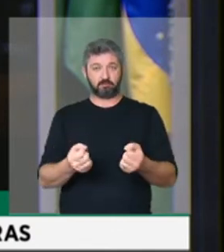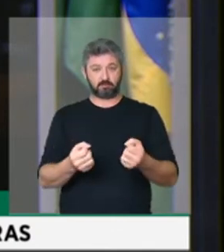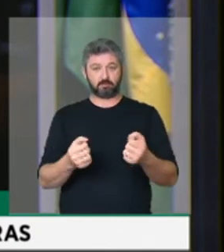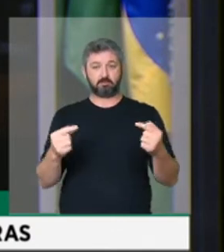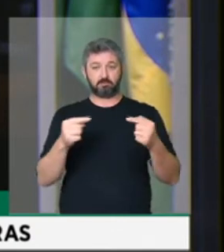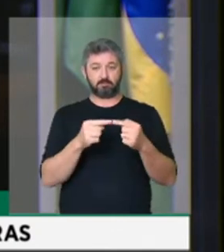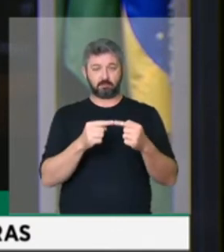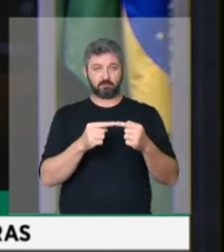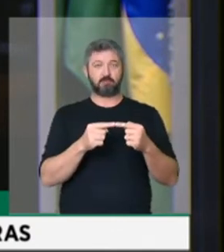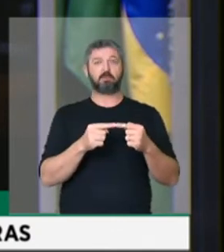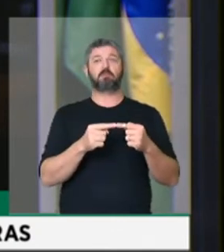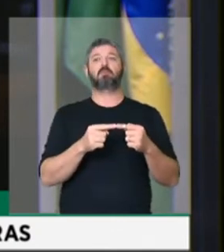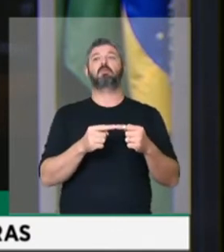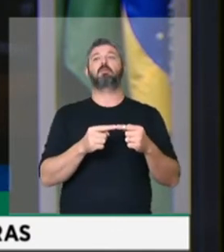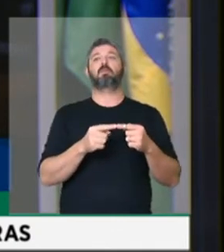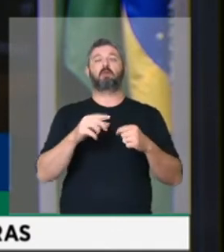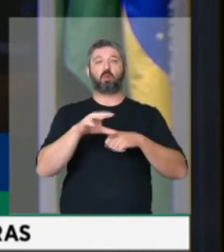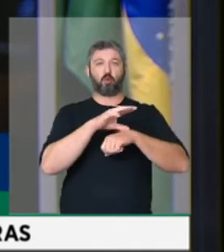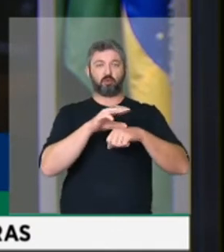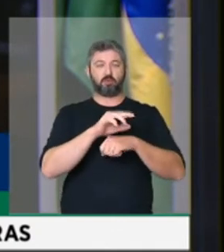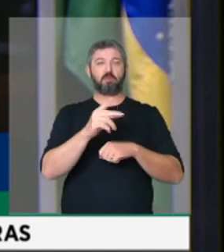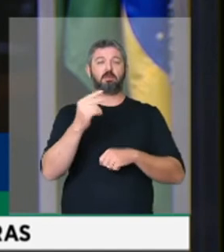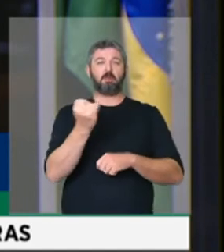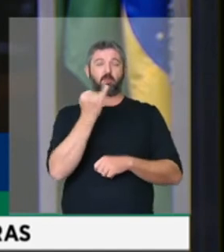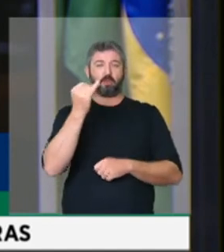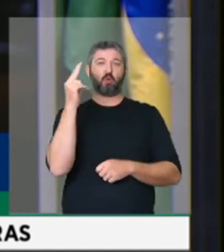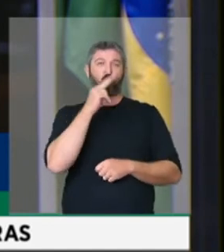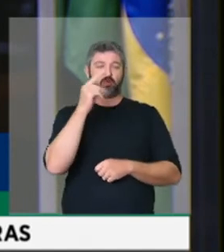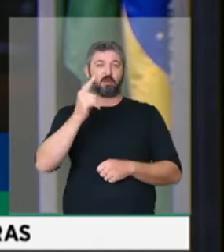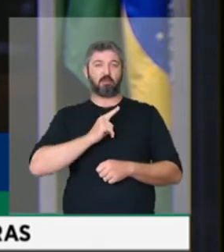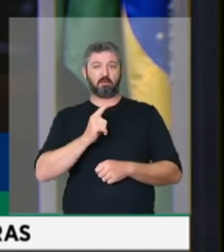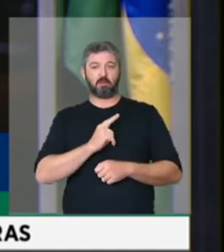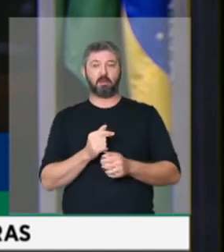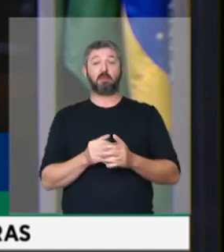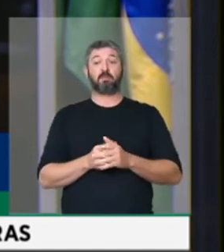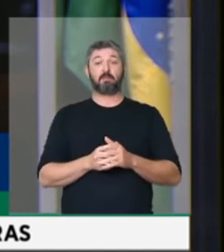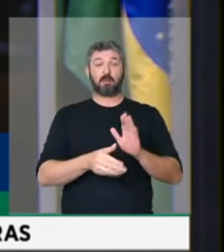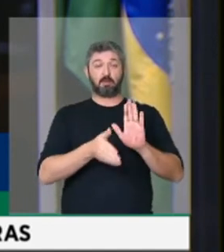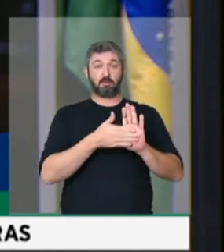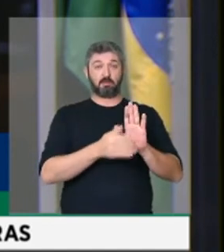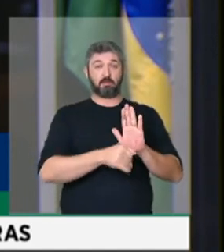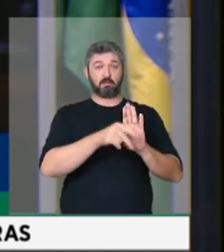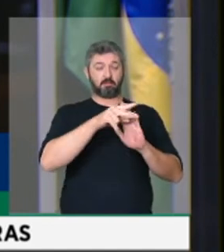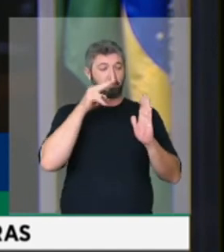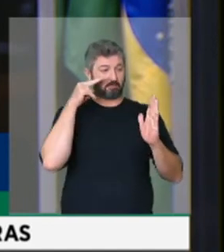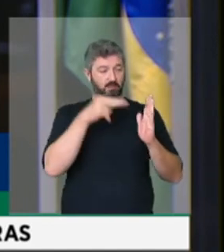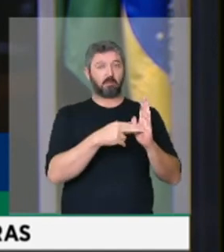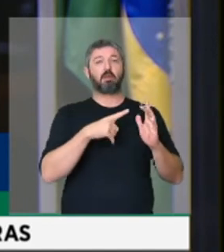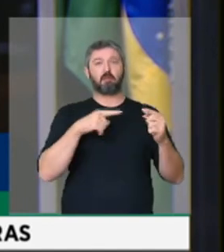AO VOTO. DA ADMISSIBILIDADE, DO ATENDIMENTO AOS PRESSUPOSTOS CONSTITUCIONAIS DE RELEVÂNCIA E URGÊNCIA. MEDIDA PROVISÓRIA EM ANÁLISE ATENDE REQUISITO DE